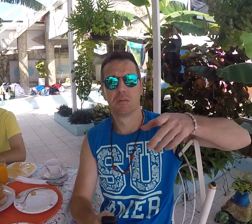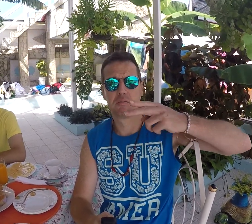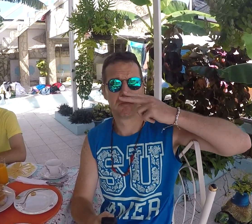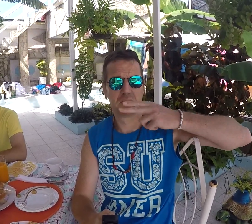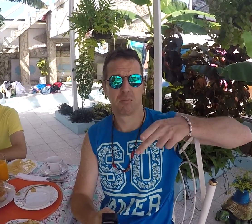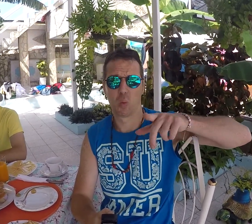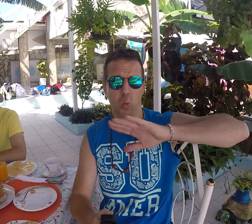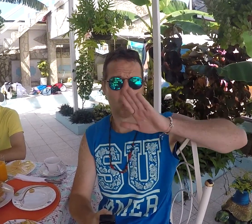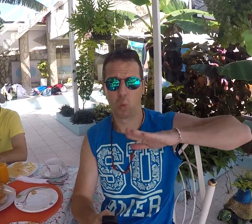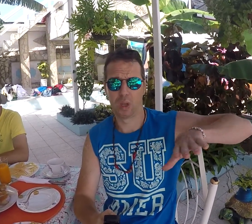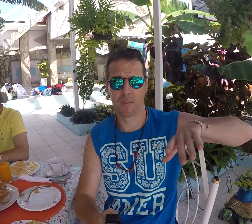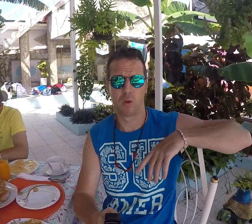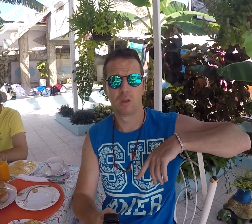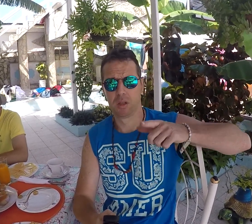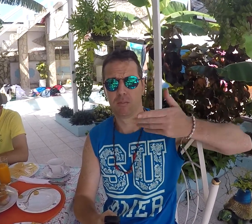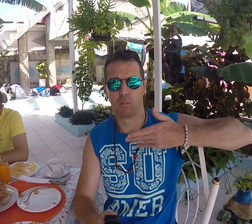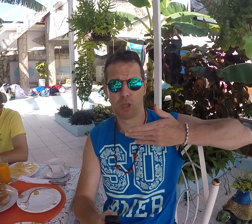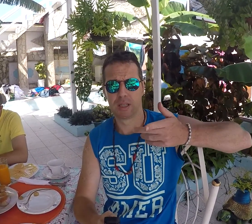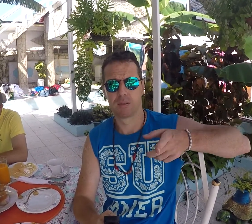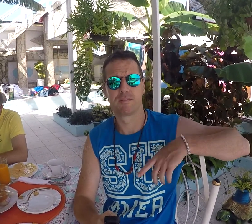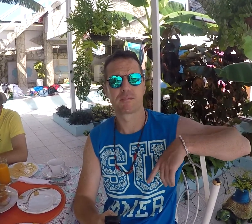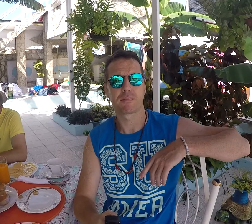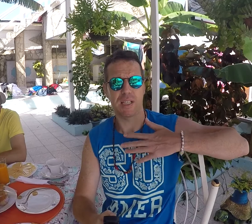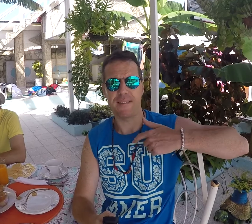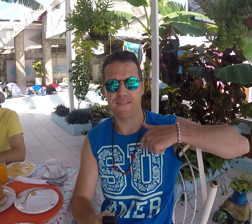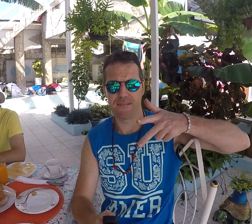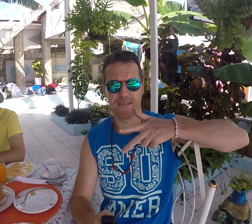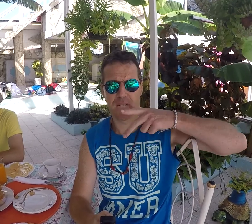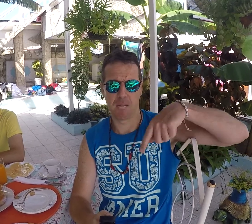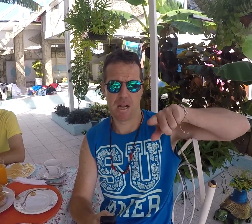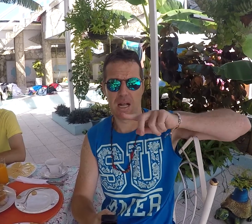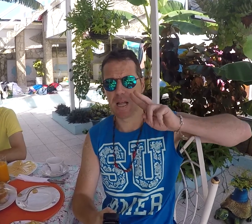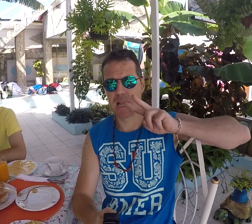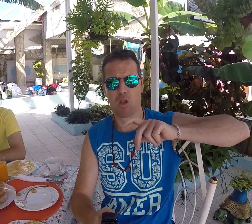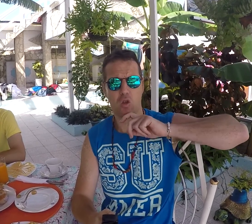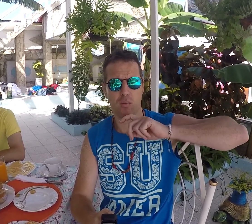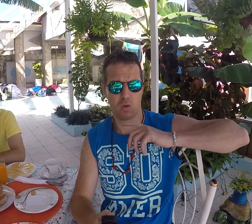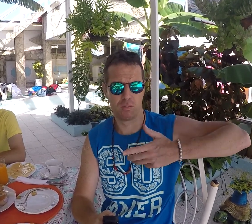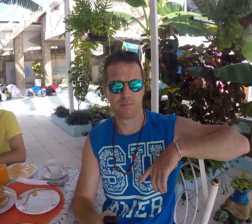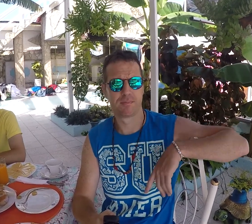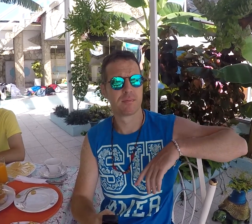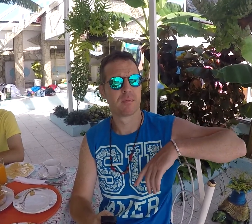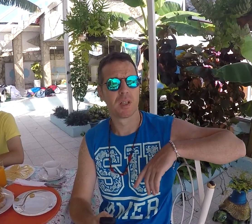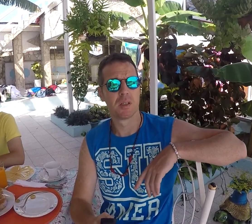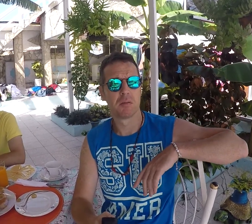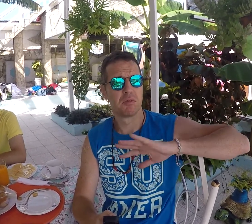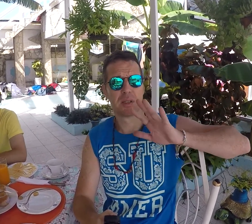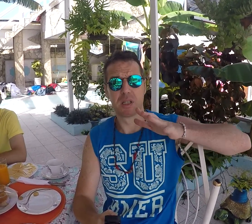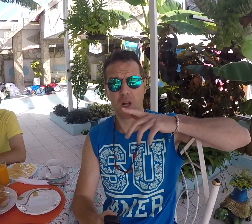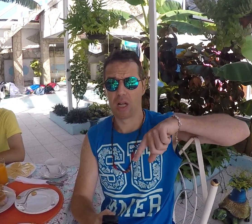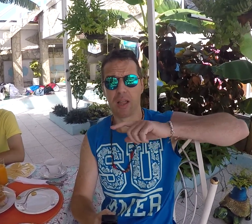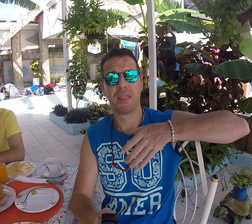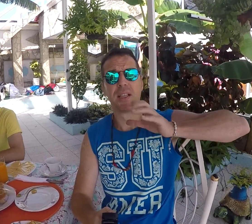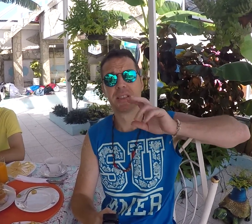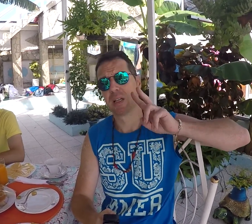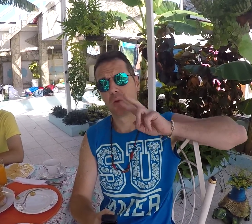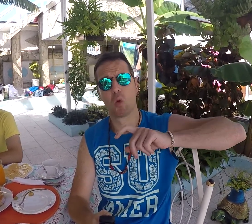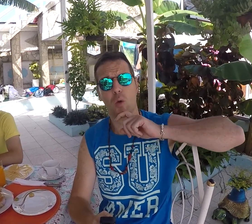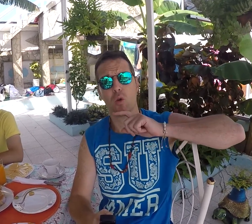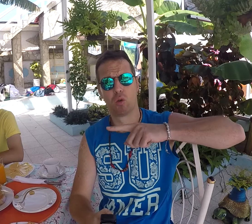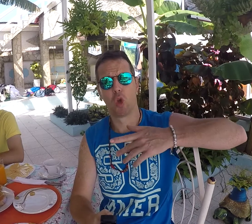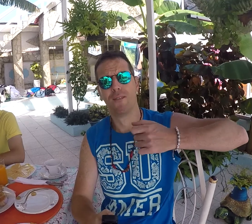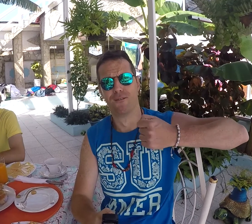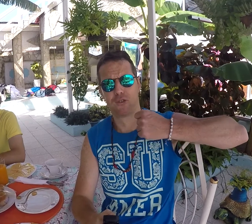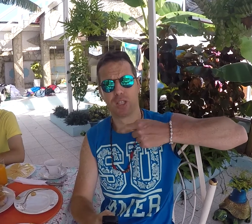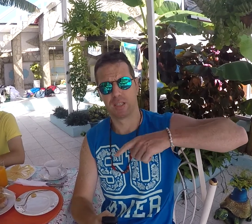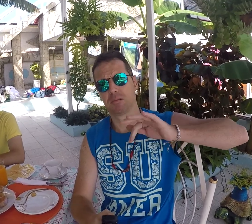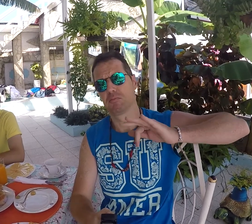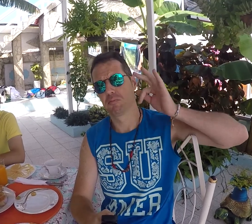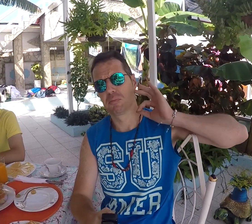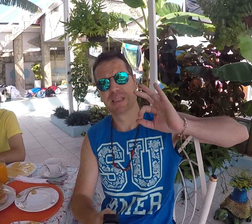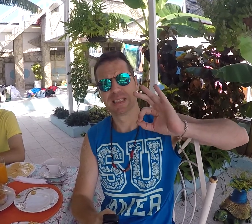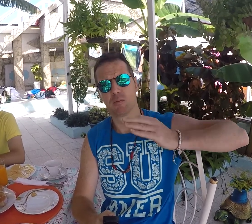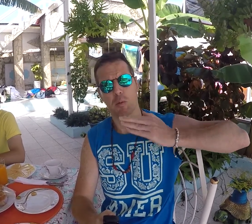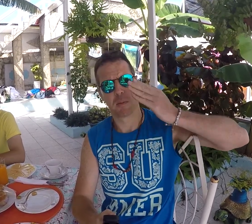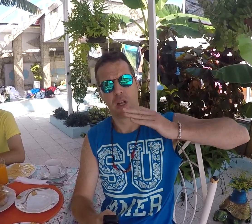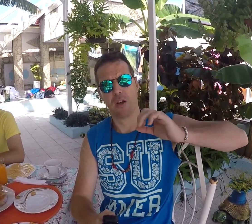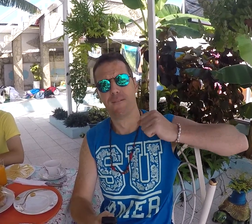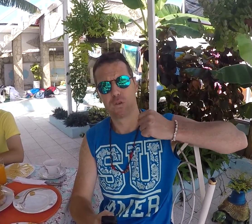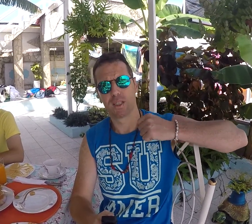Es la última visita e importante que me gustaría grabar para enseñaros cómo es, ahora os enseño el desayuno, bastante fuerte